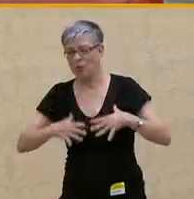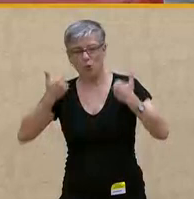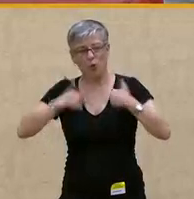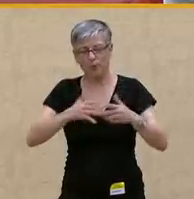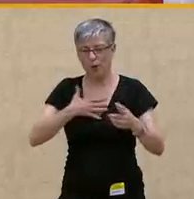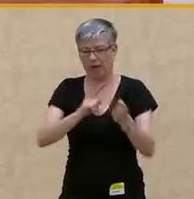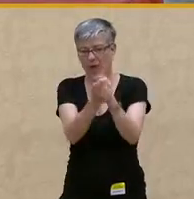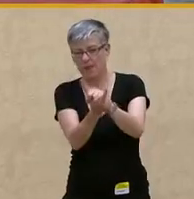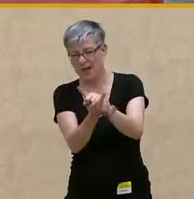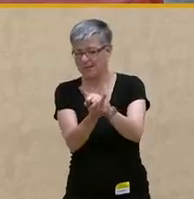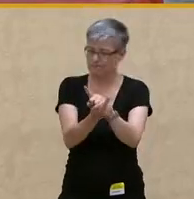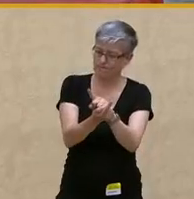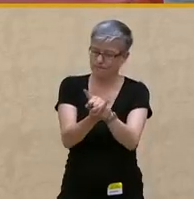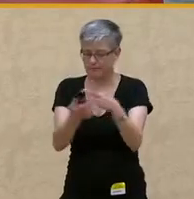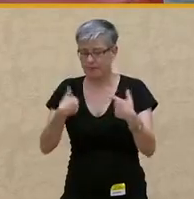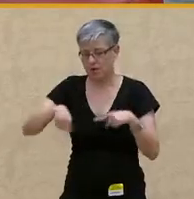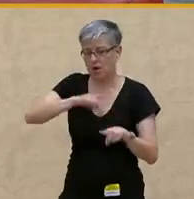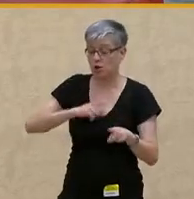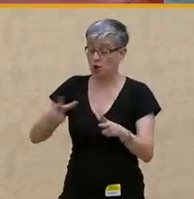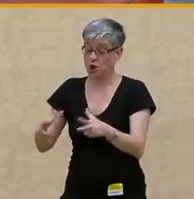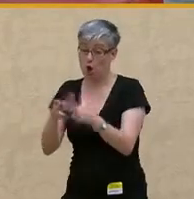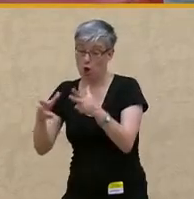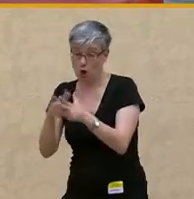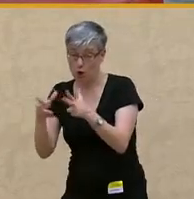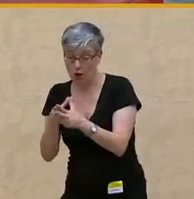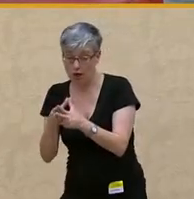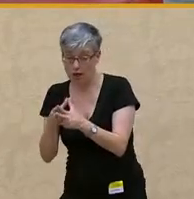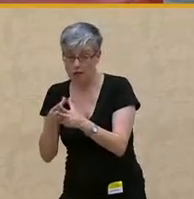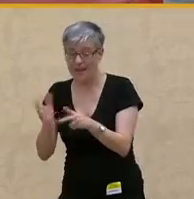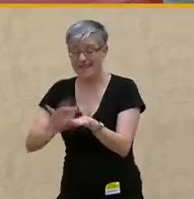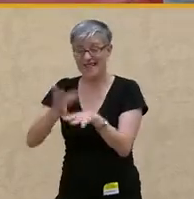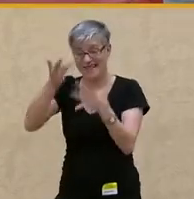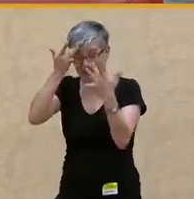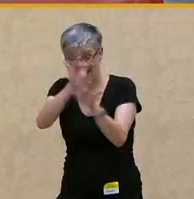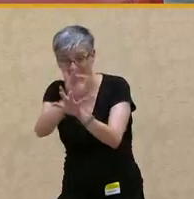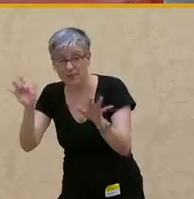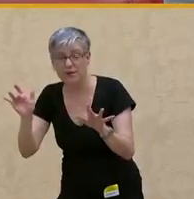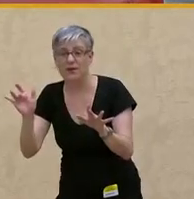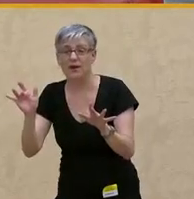sentido es importante que desde lo social y desde la sensibilidad que mantenéis con vuestro trabajo,